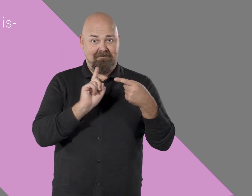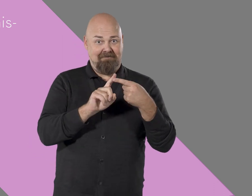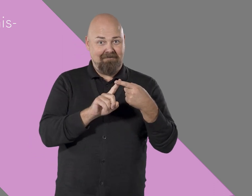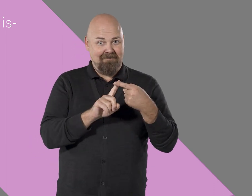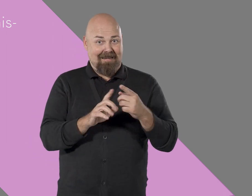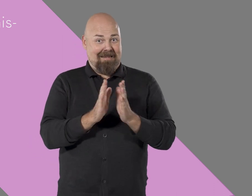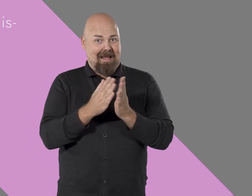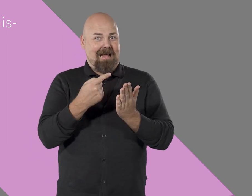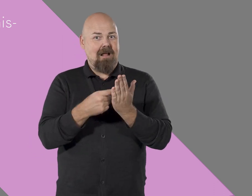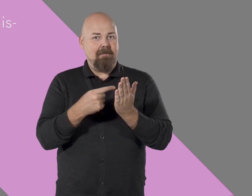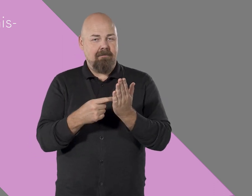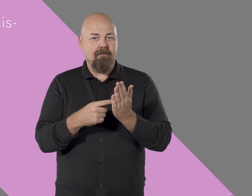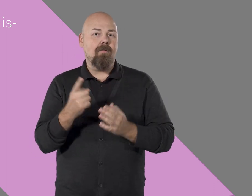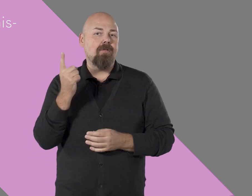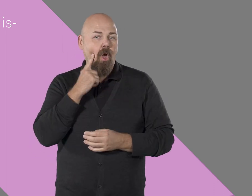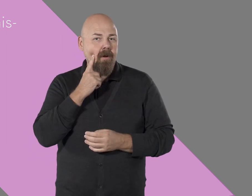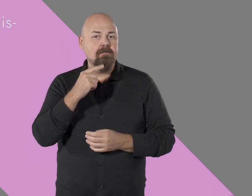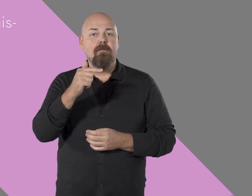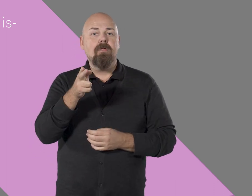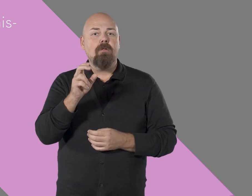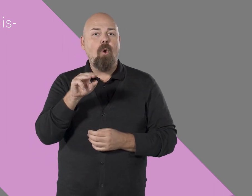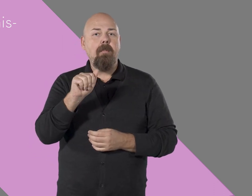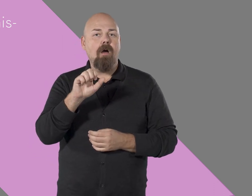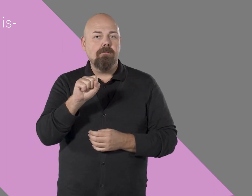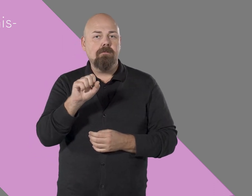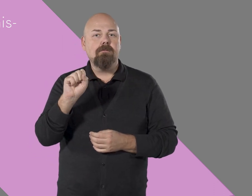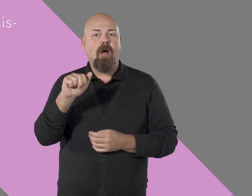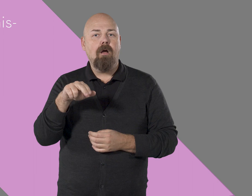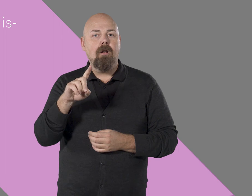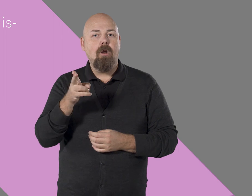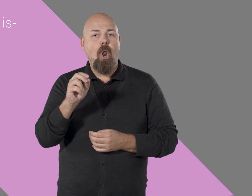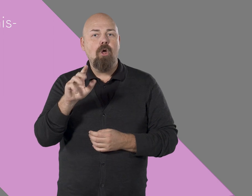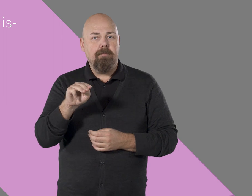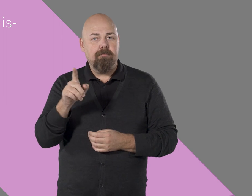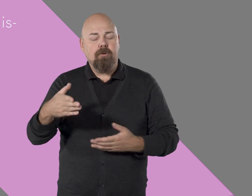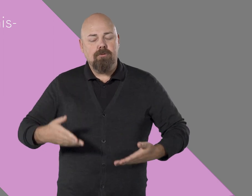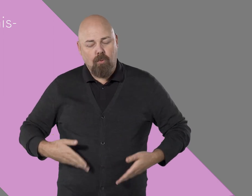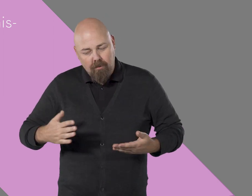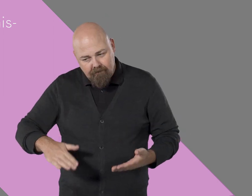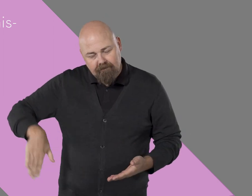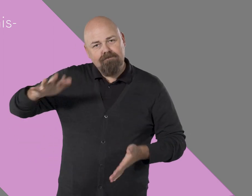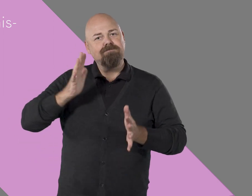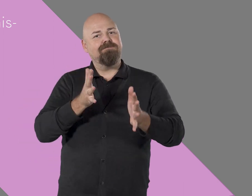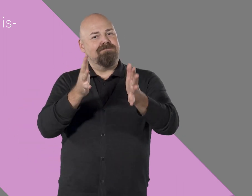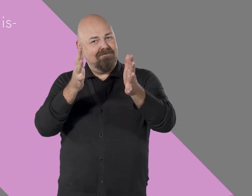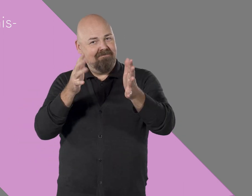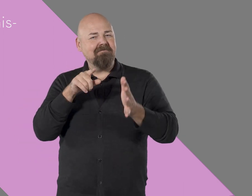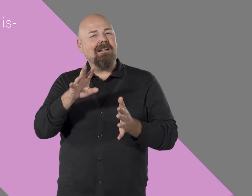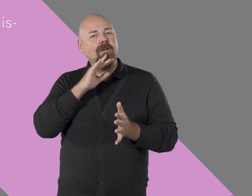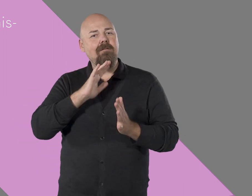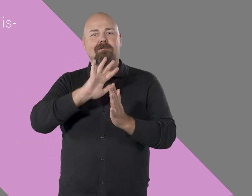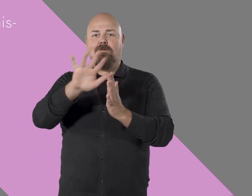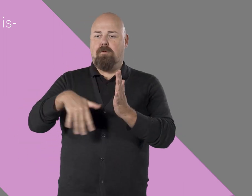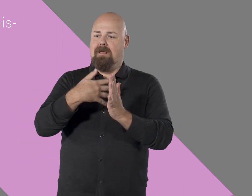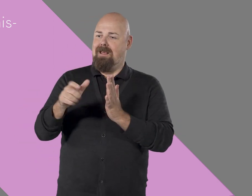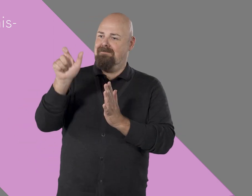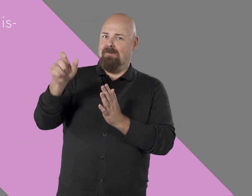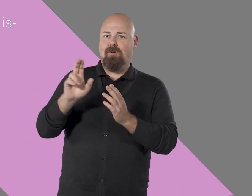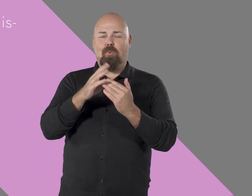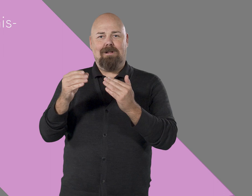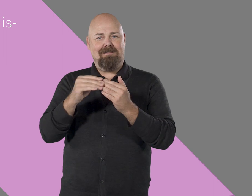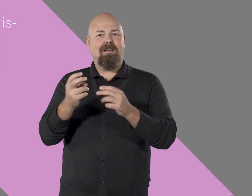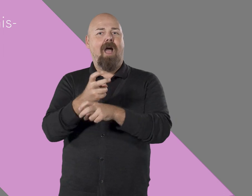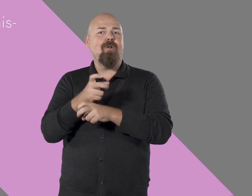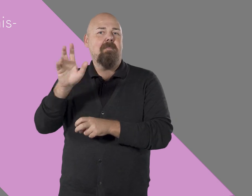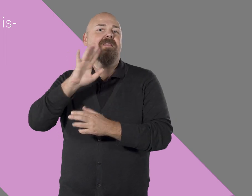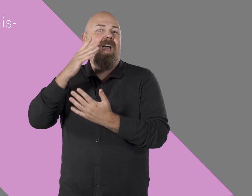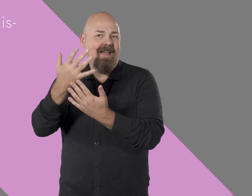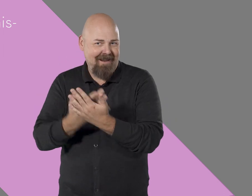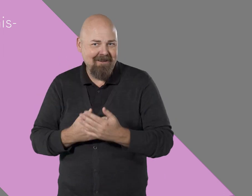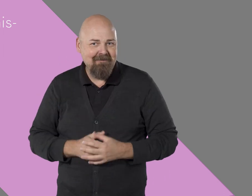Thomas Sandholm — Syntynyt viittomaan kertoo viittomakielisten uutisten ankkurin tarinan.